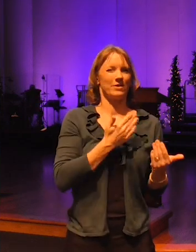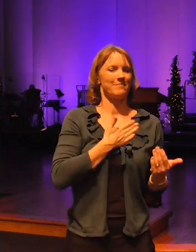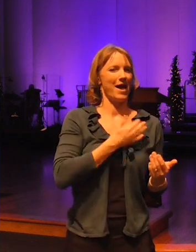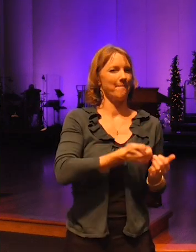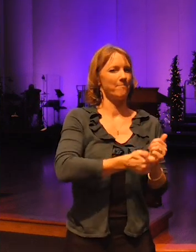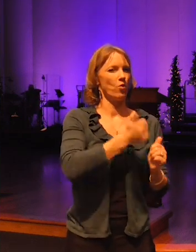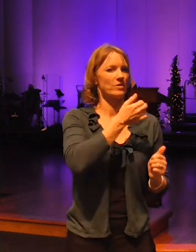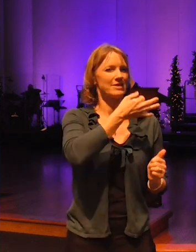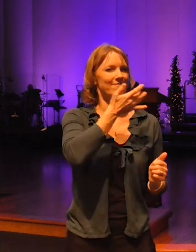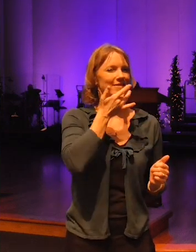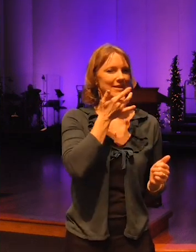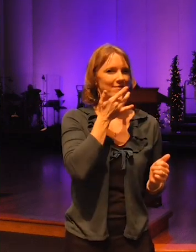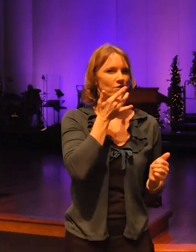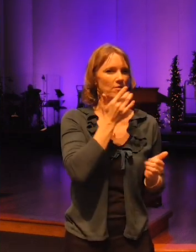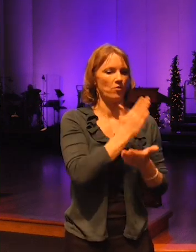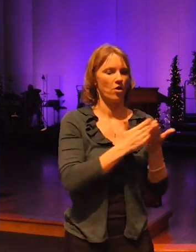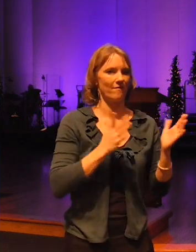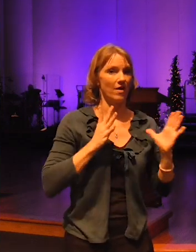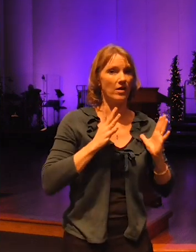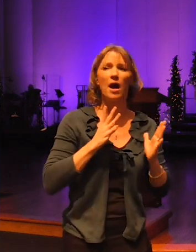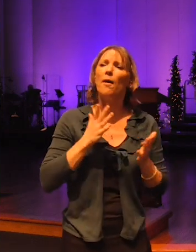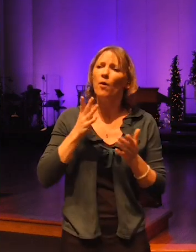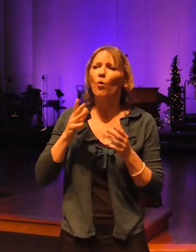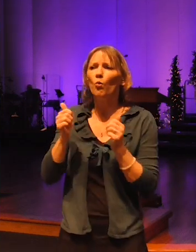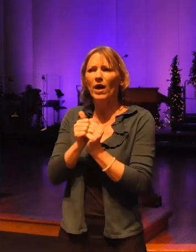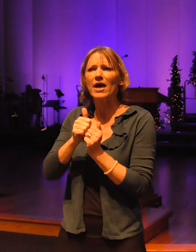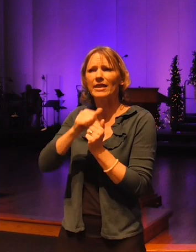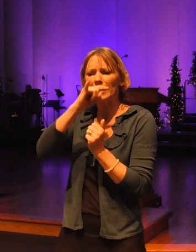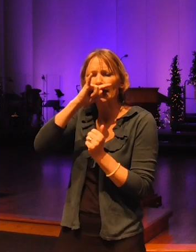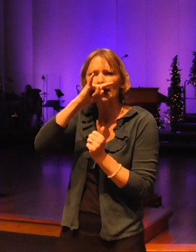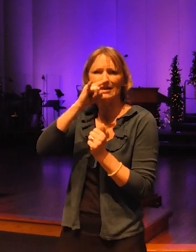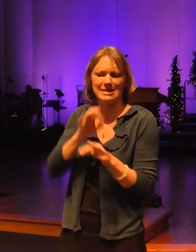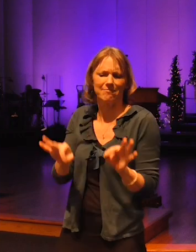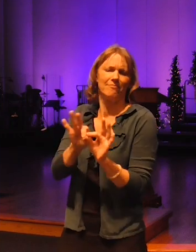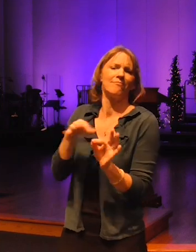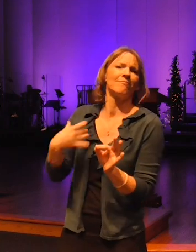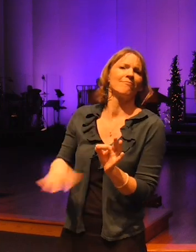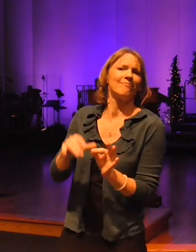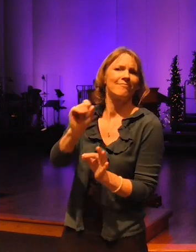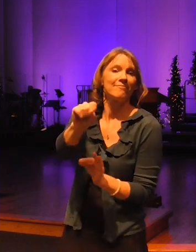es tan especial pero siempre hay un momento en el porche tomando un soplo de aire fresco mirando